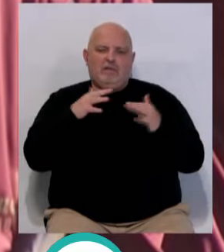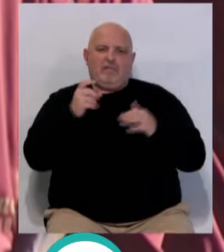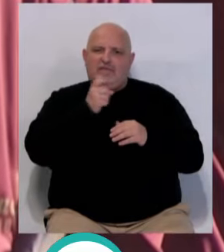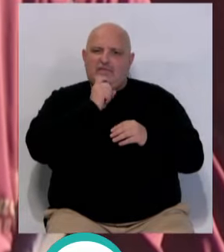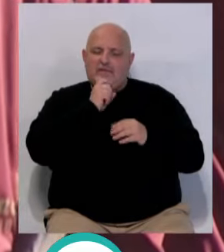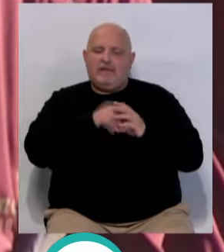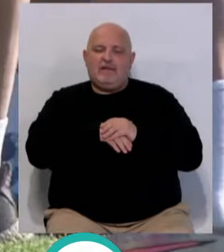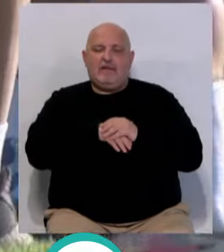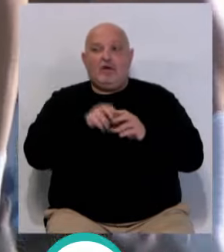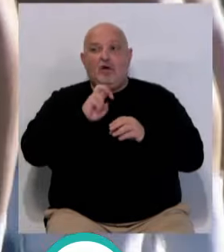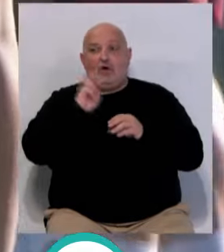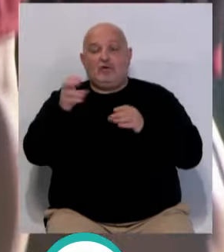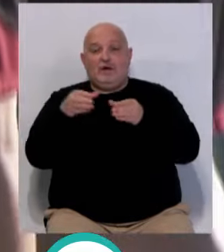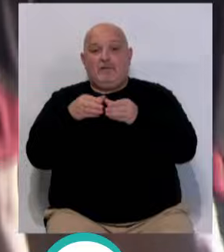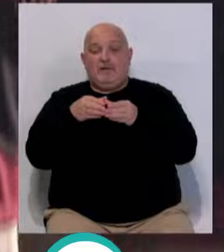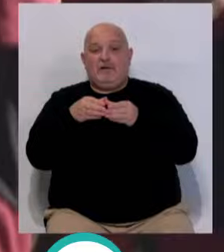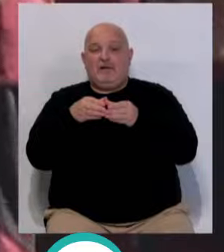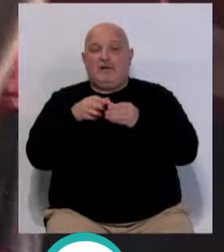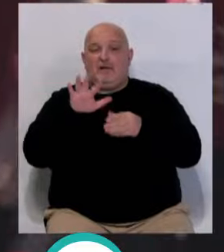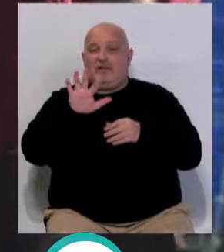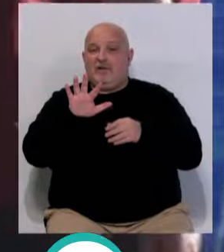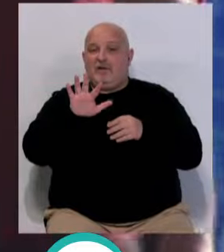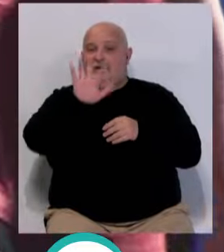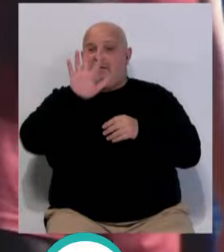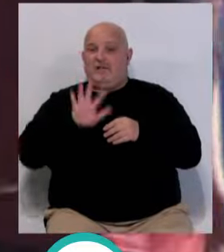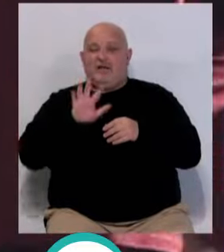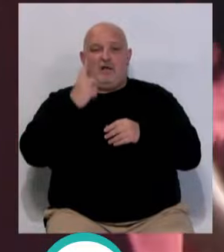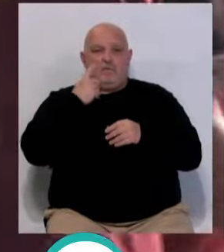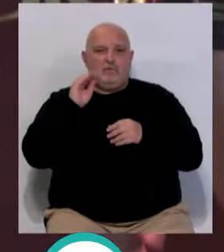contrarestar a un equipo que juega con cinco hombres atrás que está acostumbrado que lo hace